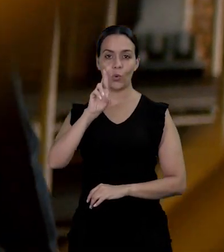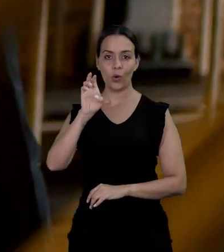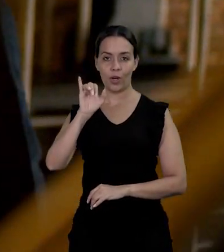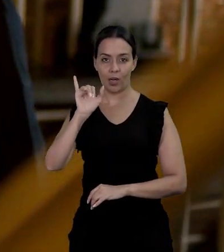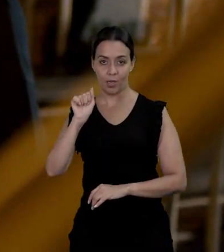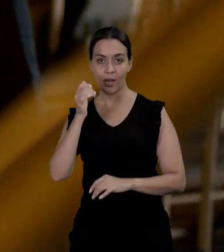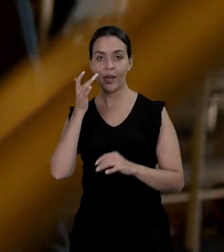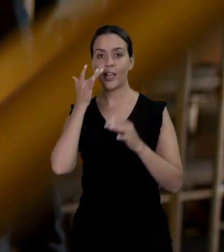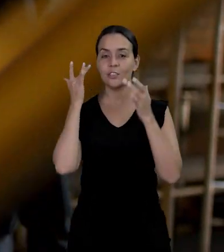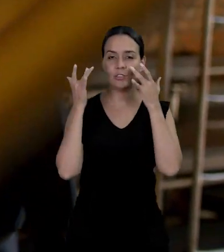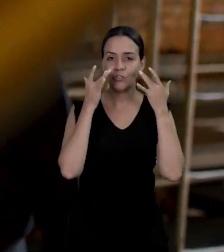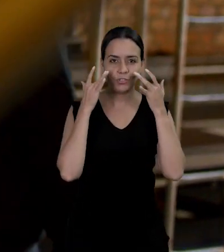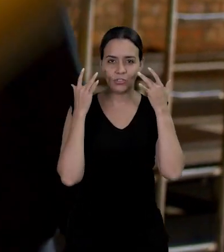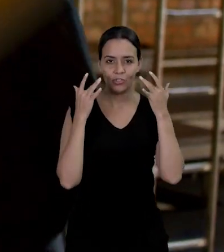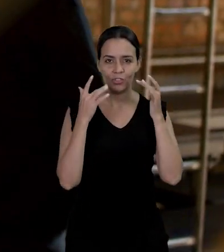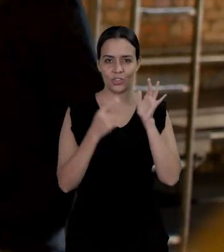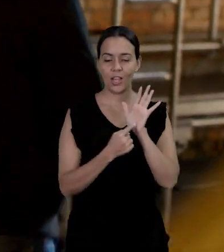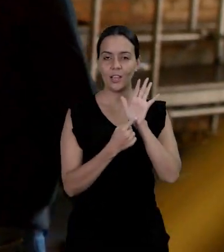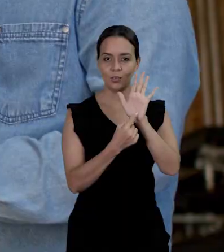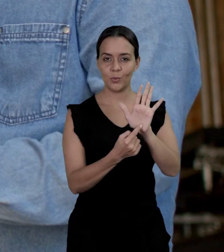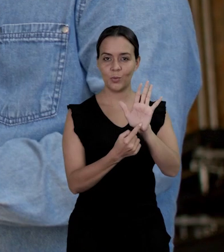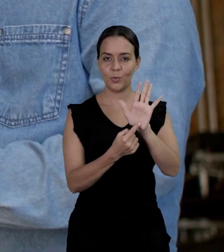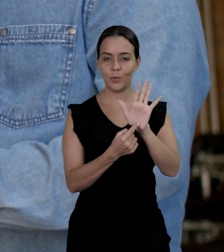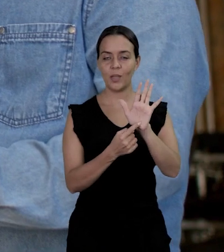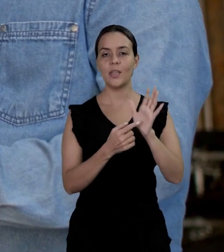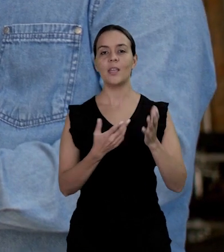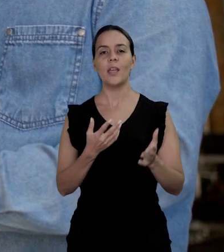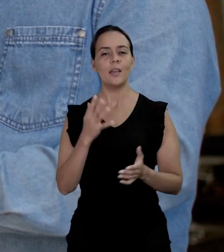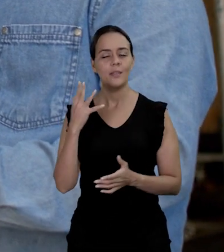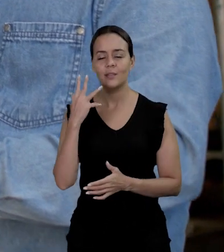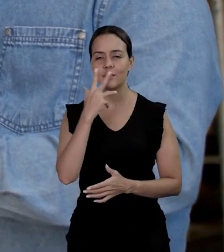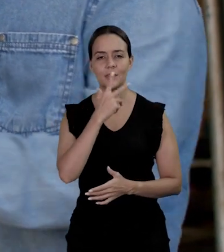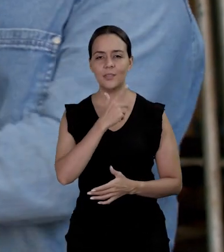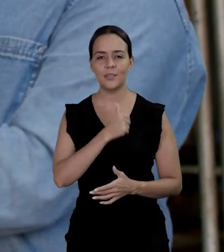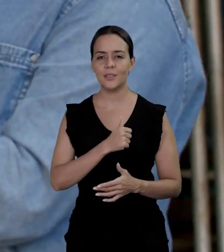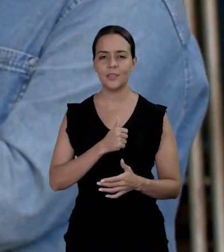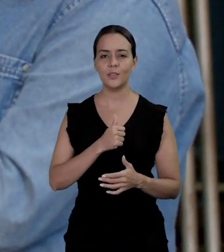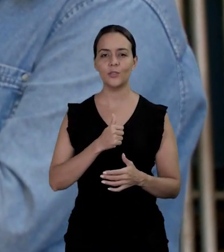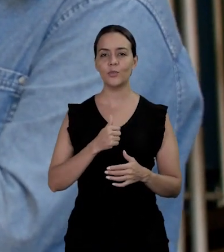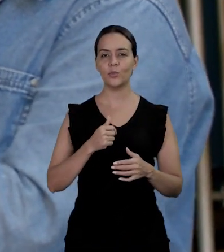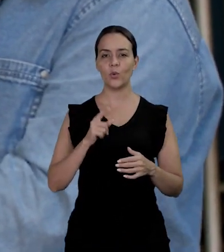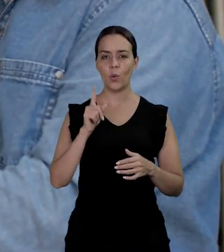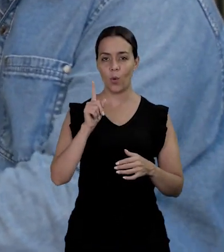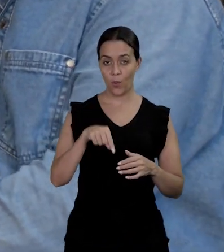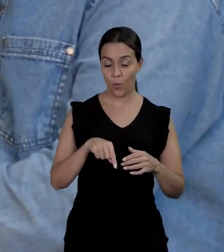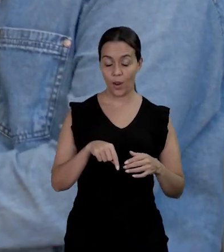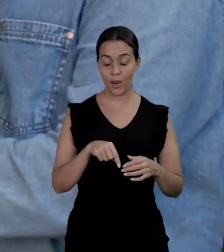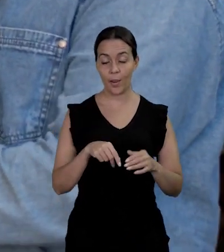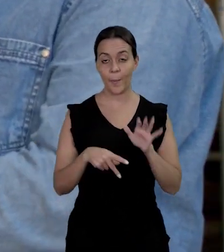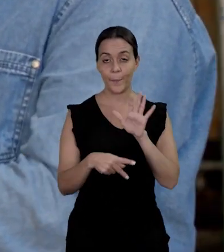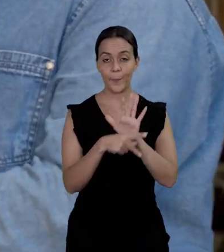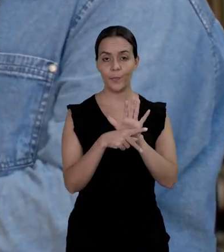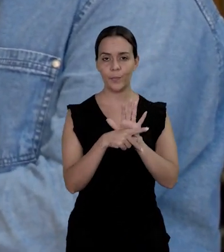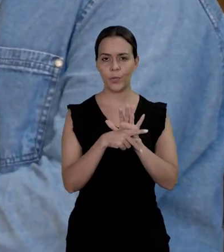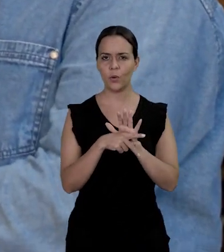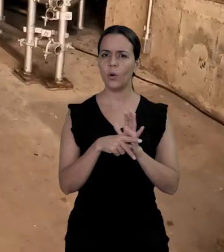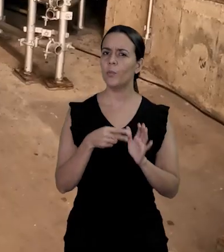e dessa peça dirigida por ele e pelo Ivan de Albuquerque, chamada Artaud, olha isso. Esse aqui é o programa original da peça.